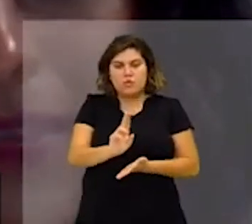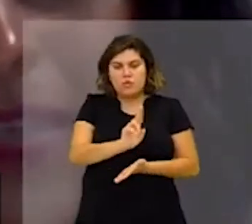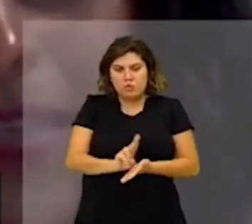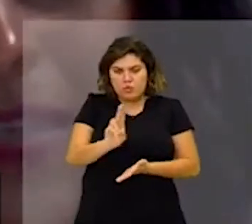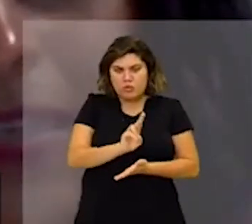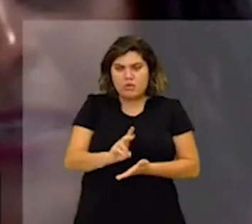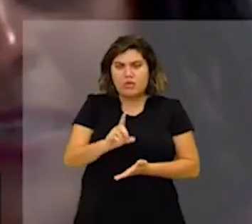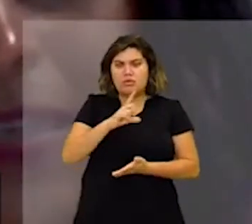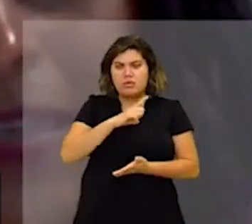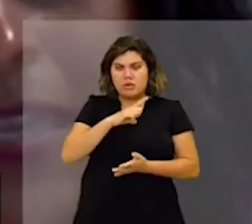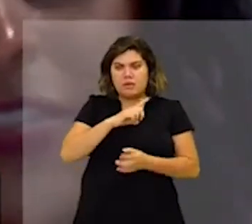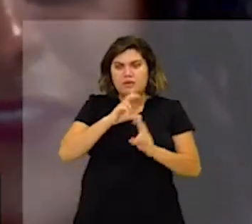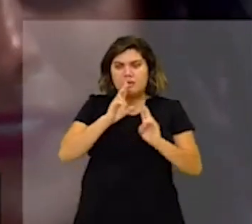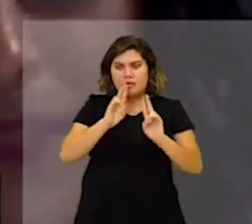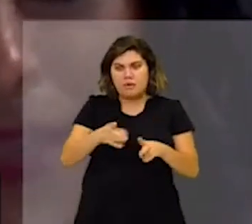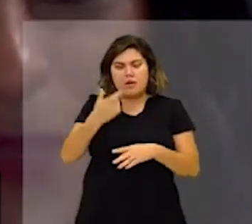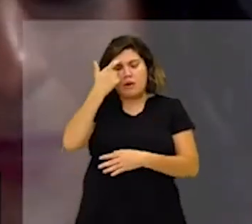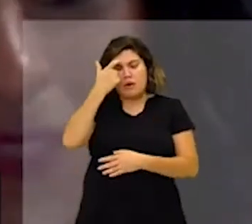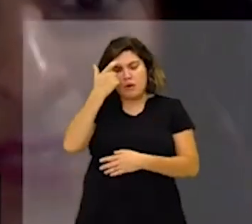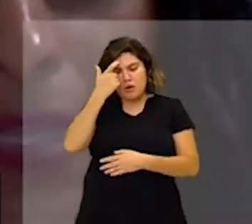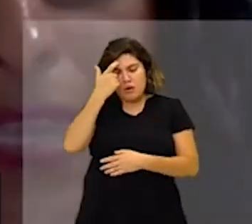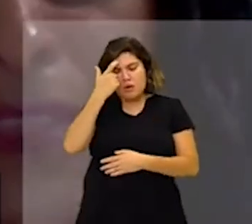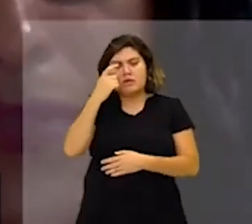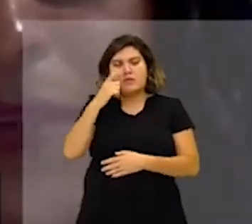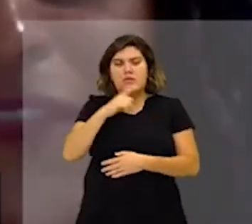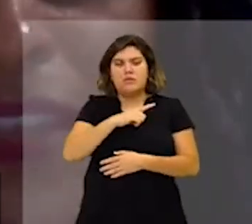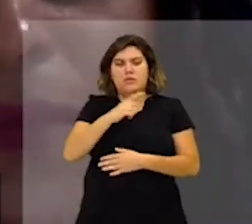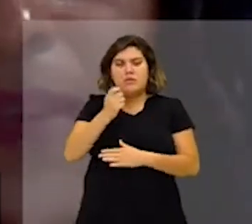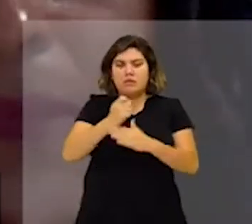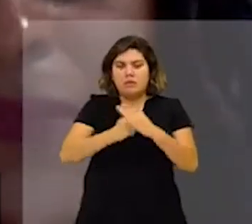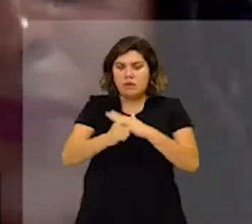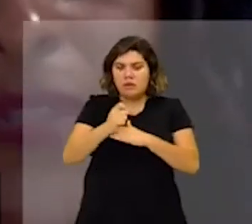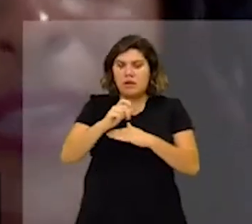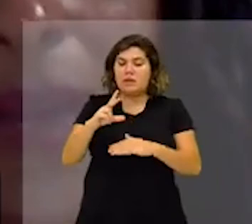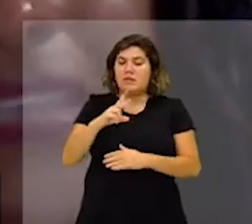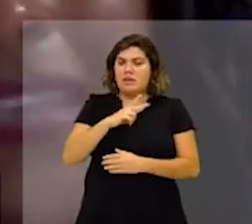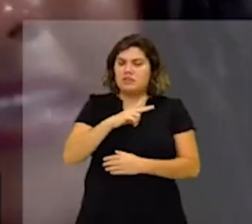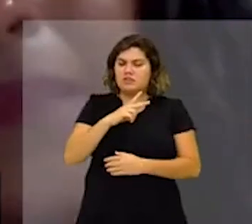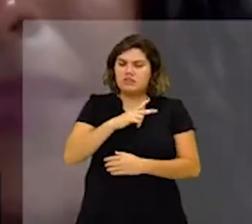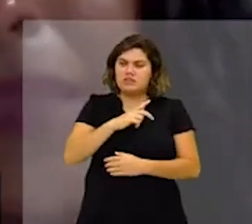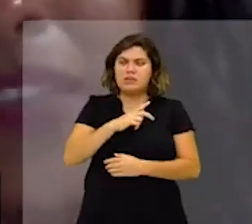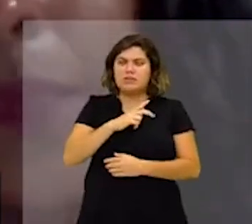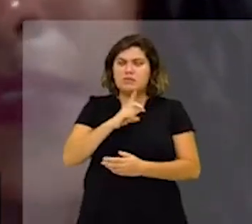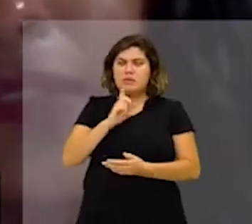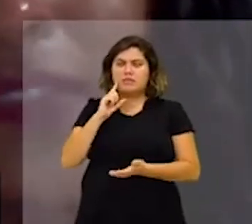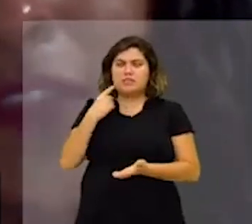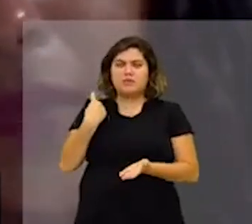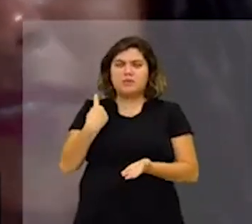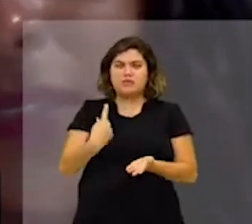lógica de financiamento privado então não atende não acabou isso legal que delimite por plantas de